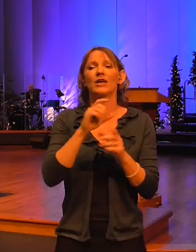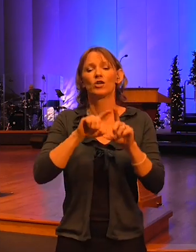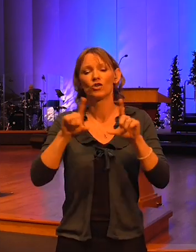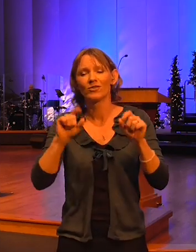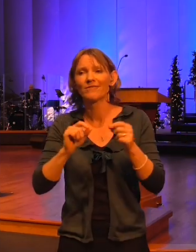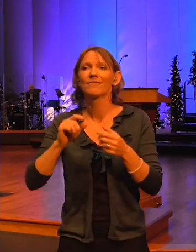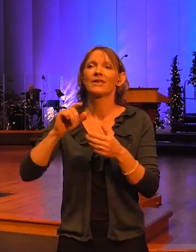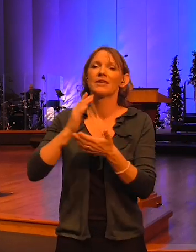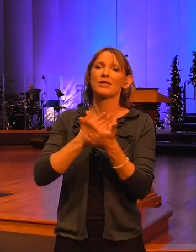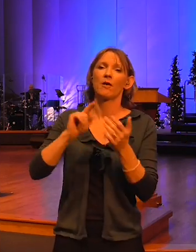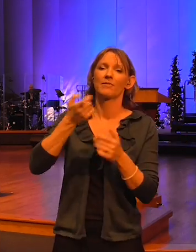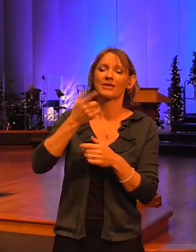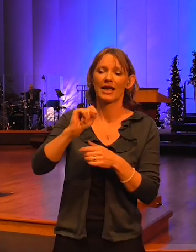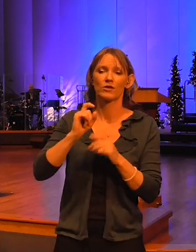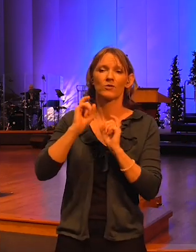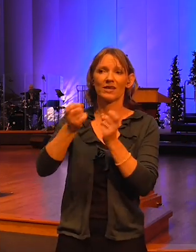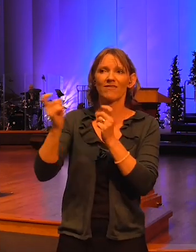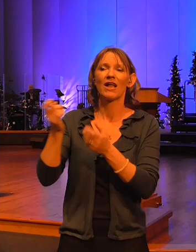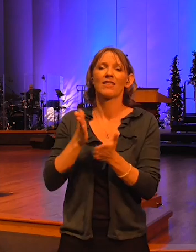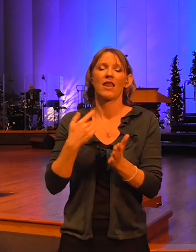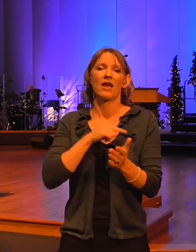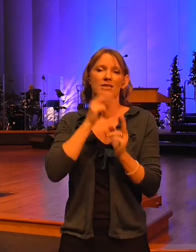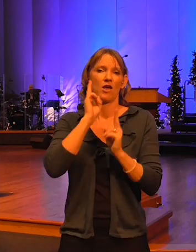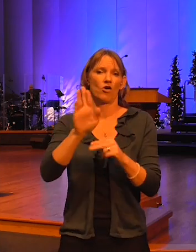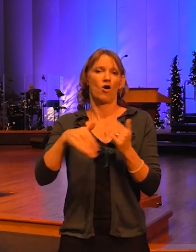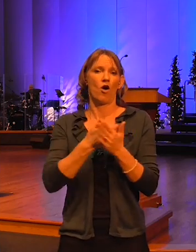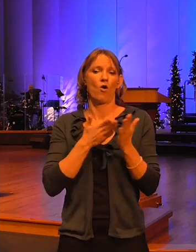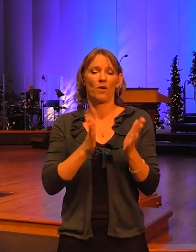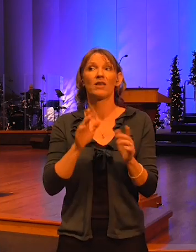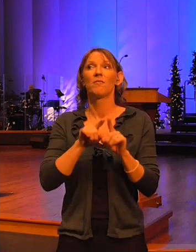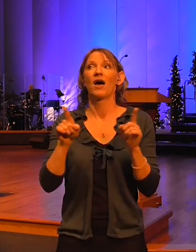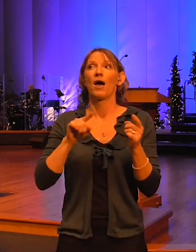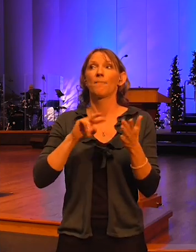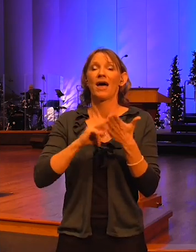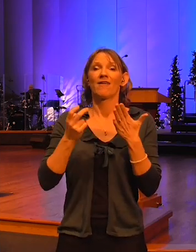todas esas formas pero metafóricamente todos bendigamos nuestros regalos juntos sabiendo que